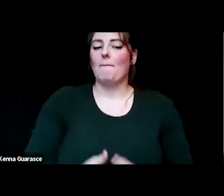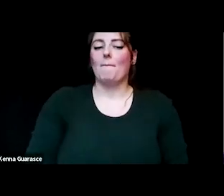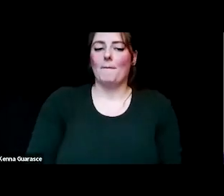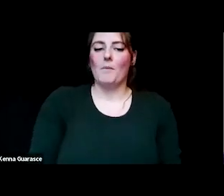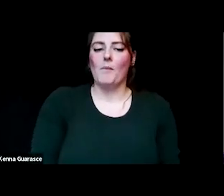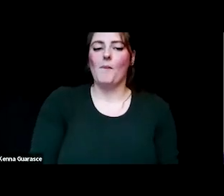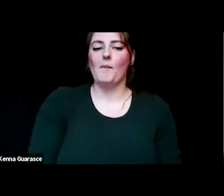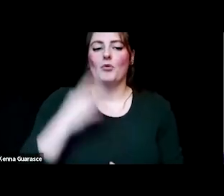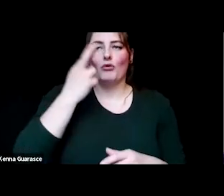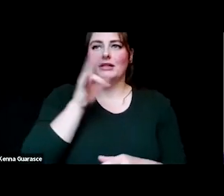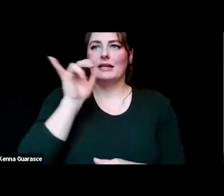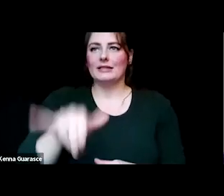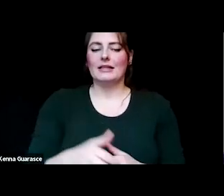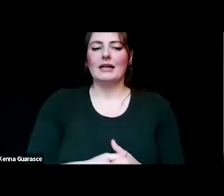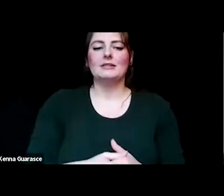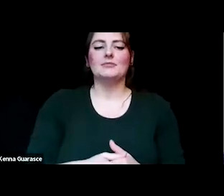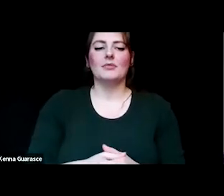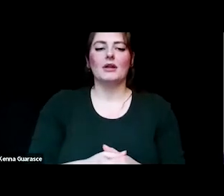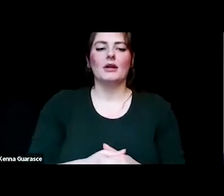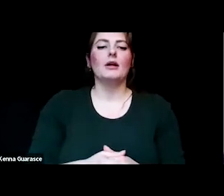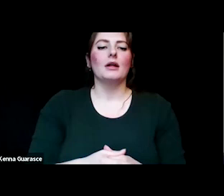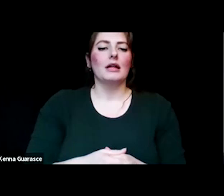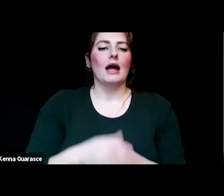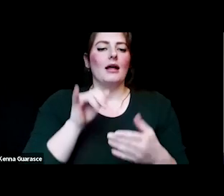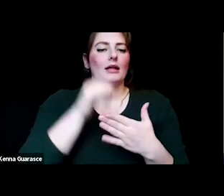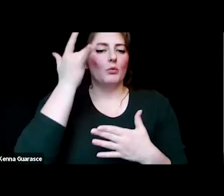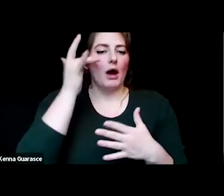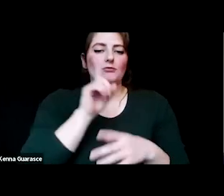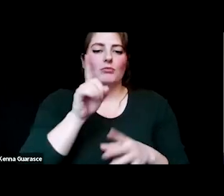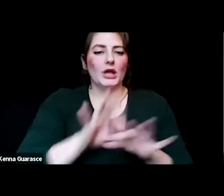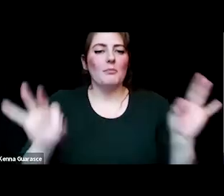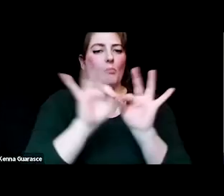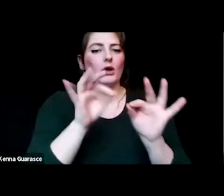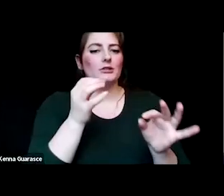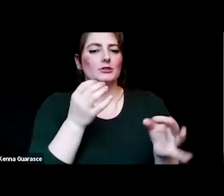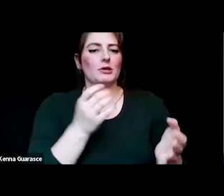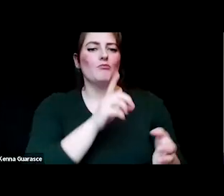Por eso es importante ser auténticos con las personas con las que trabajan